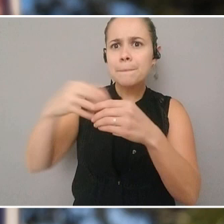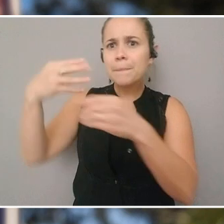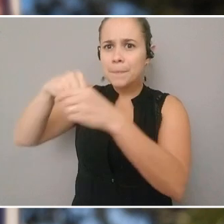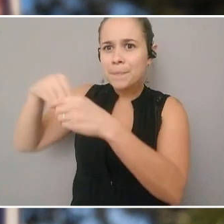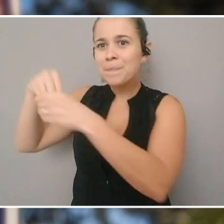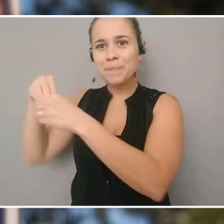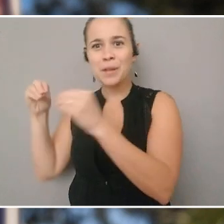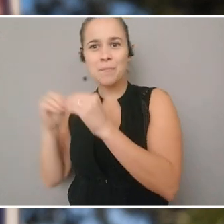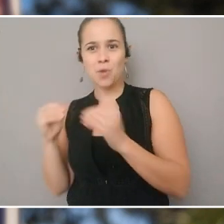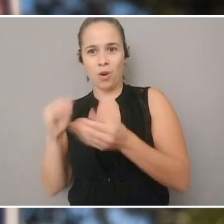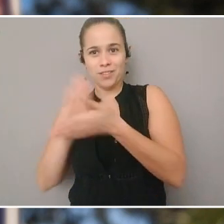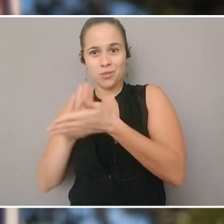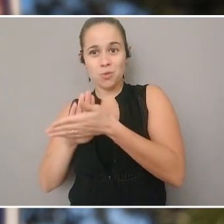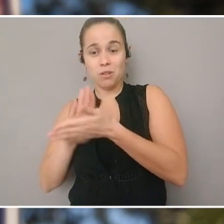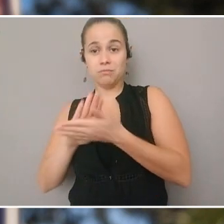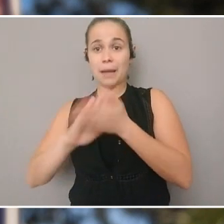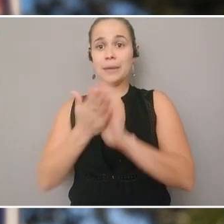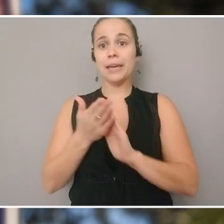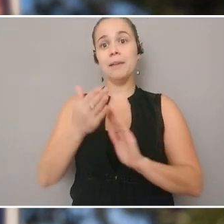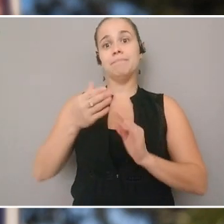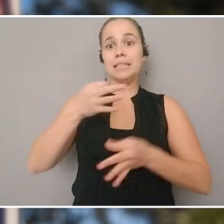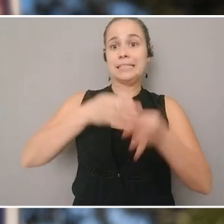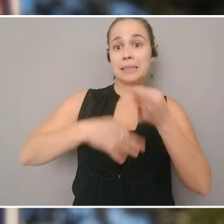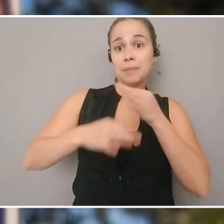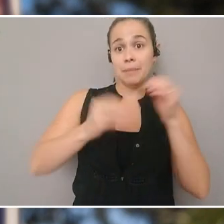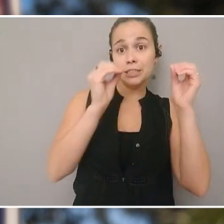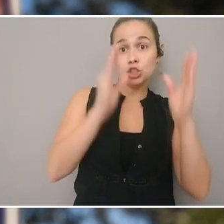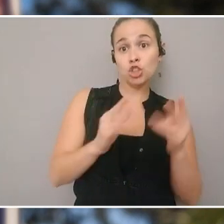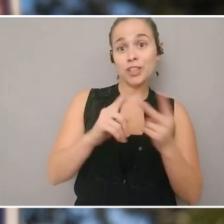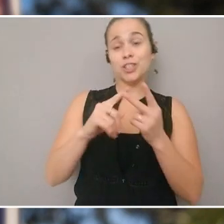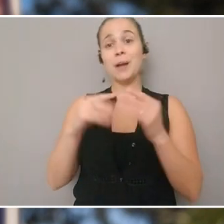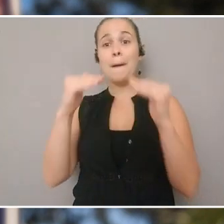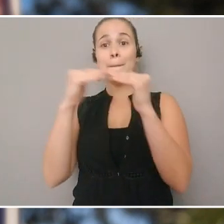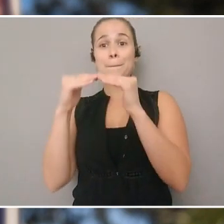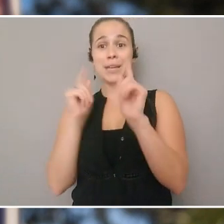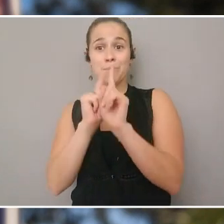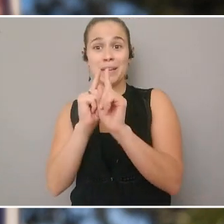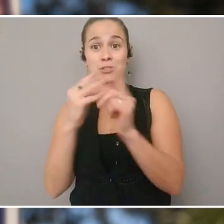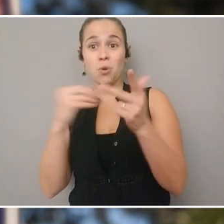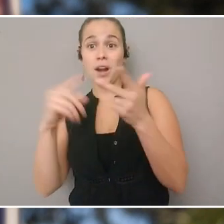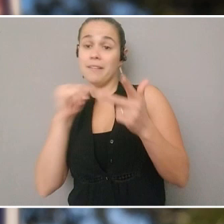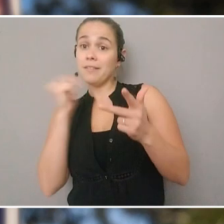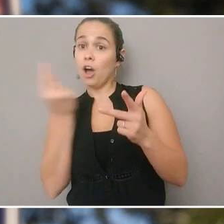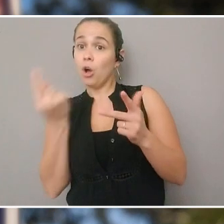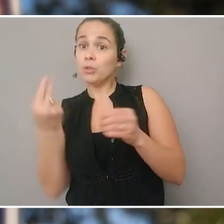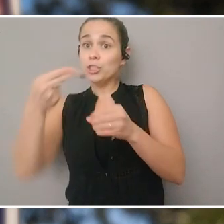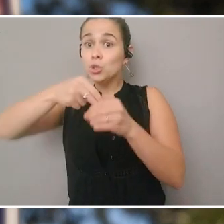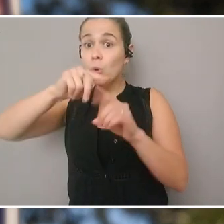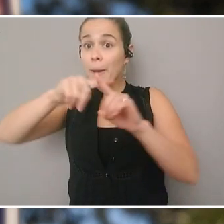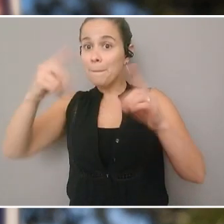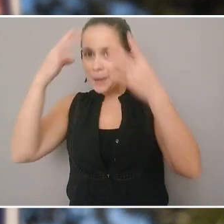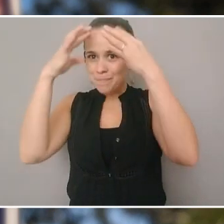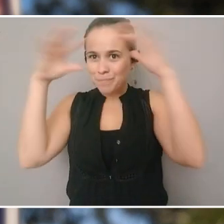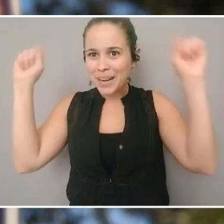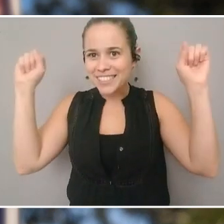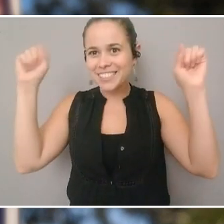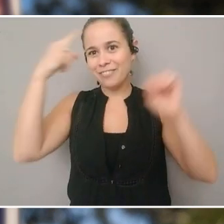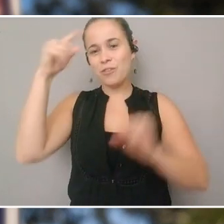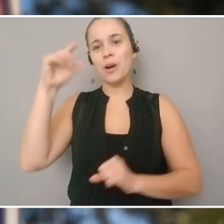converti en un instructor suplementario, un compañero mentor, y no solo me uni sino que sirvió como